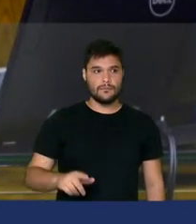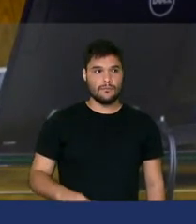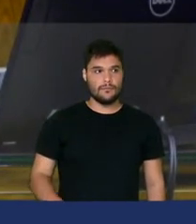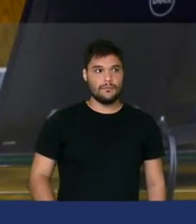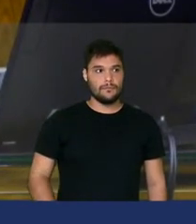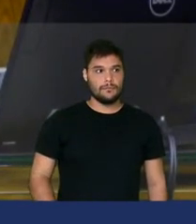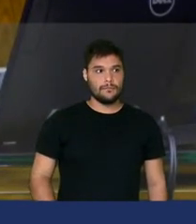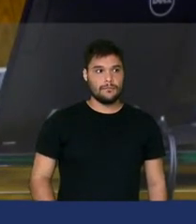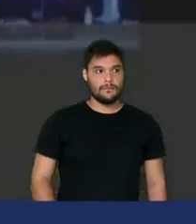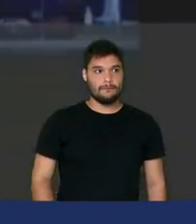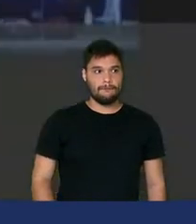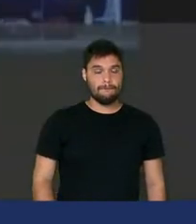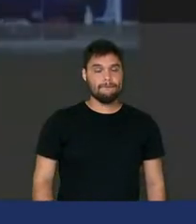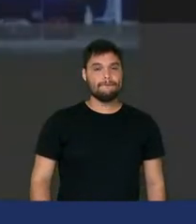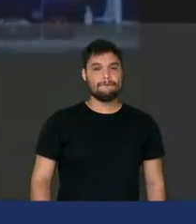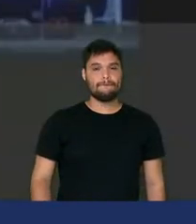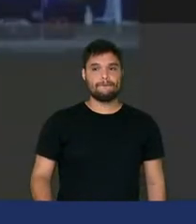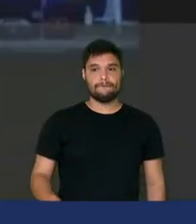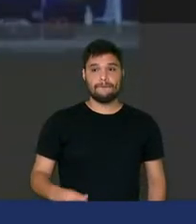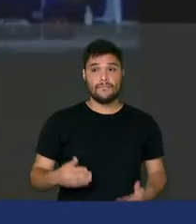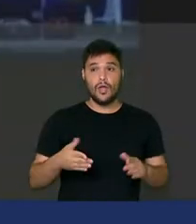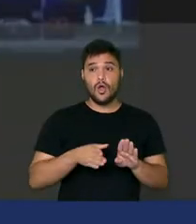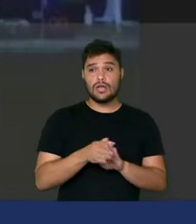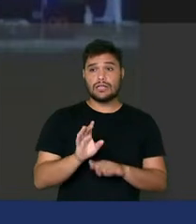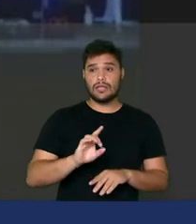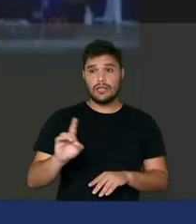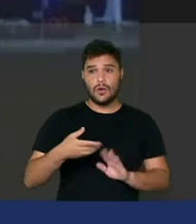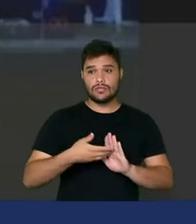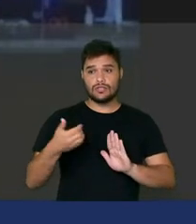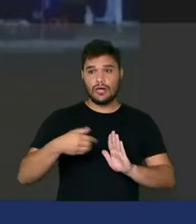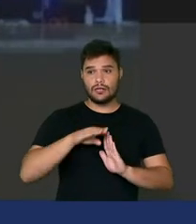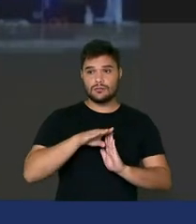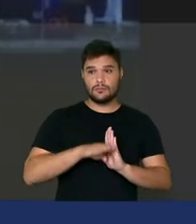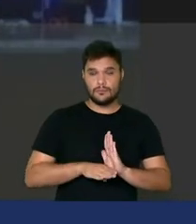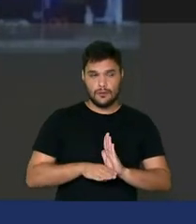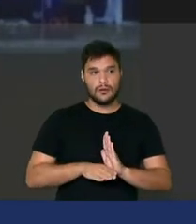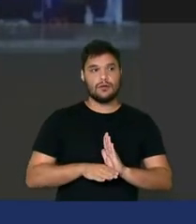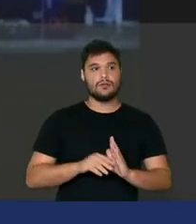BRASIL. -- [PRESIDENTE]: PSDB, DEPUTADO SAMUEL. -- [DEP. SAMUEL]: PSDB